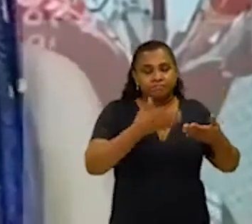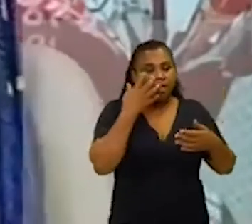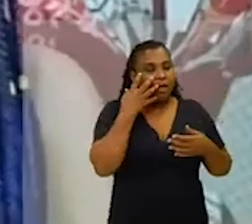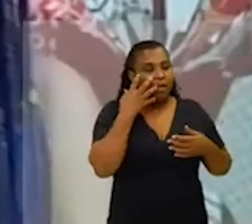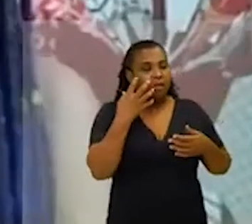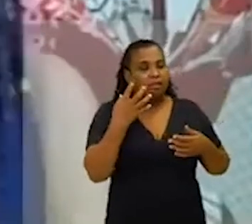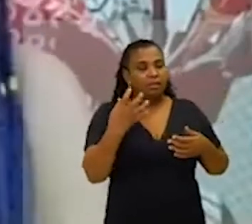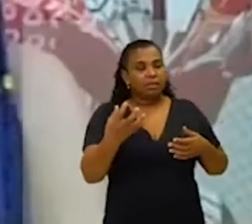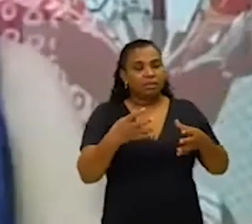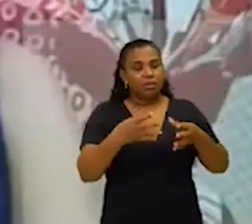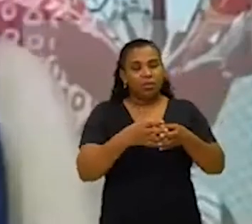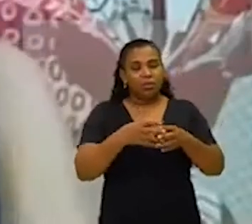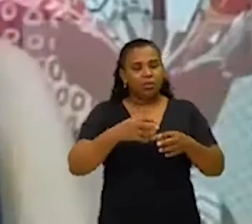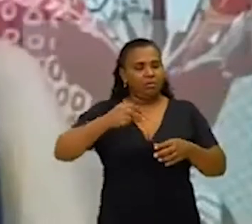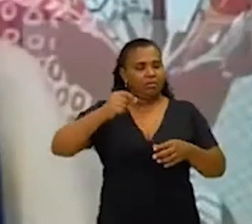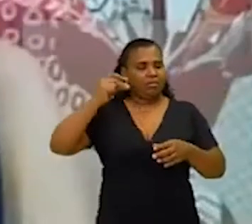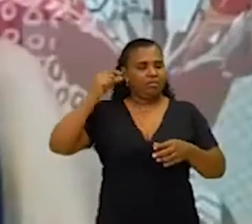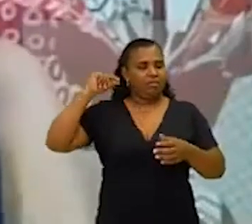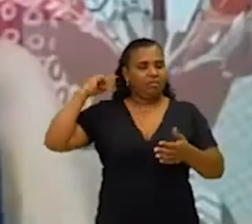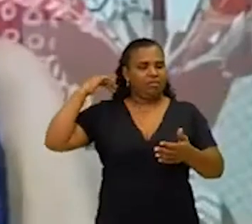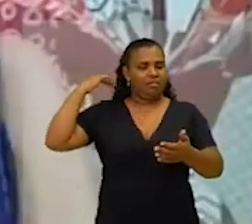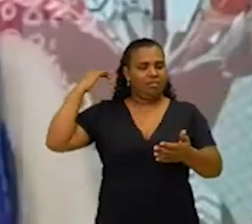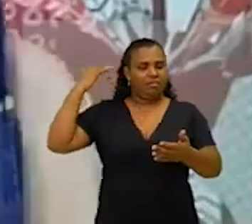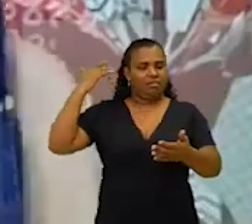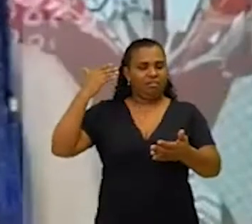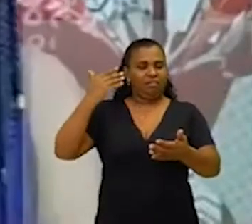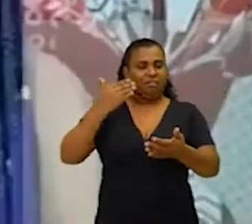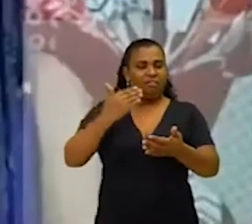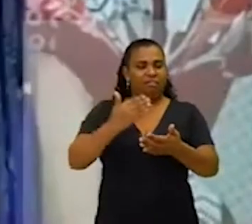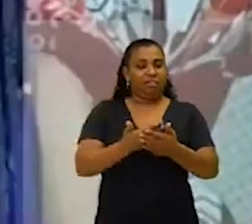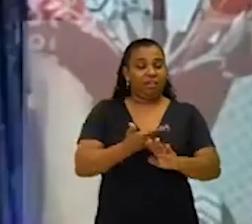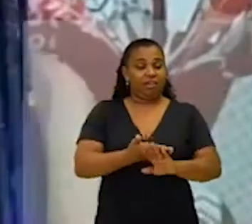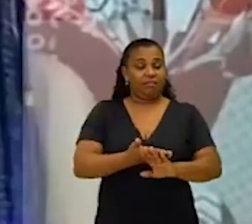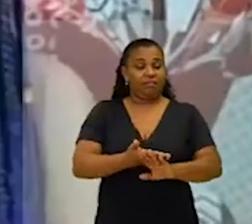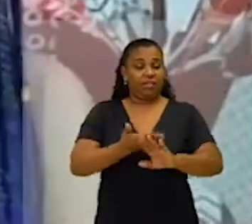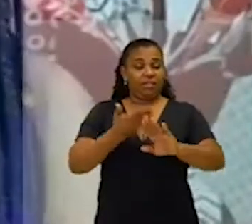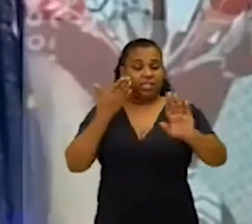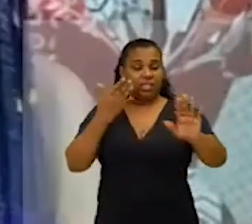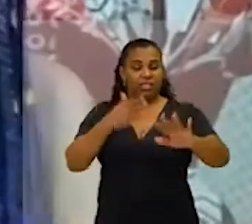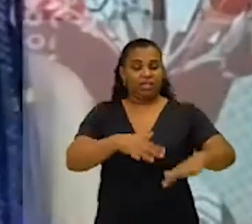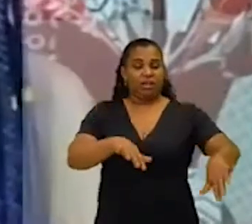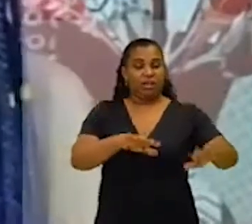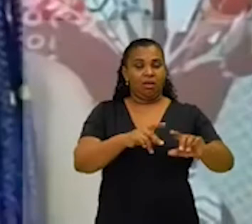tempo foram afastados do espaço político para que ele está dentro e nesse espaço e com a professora